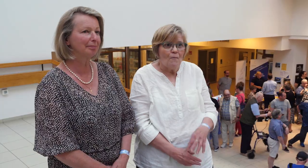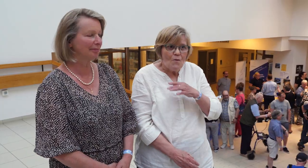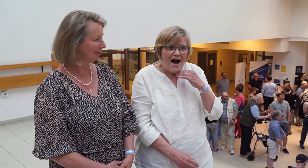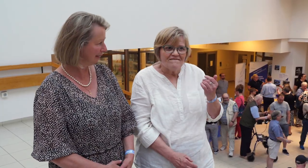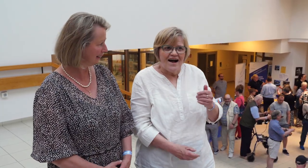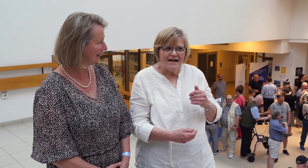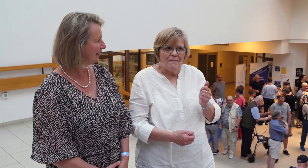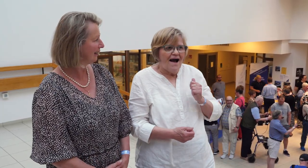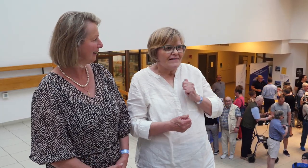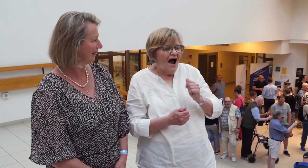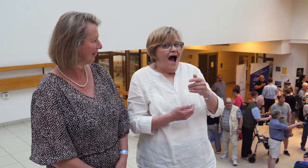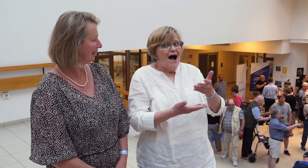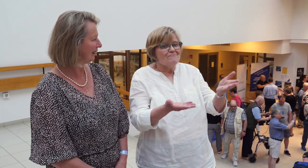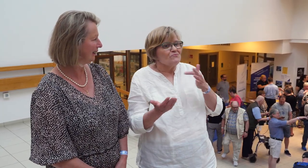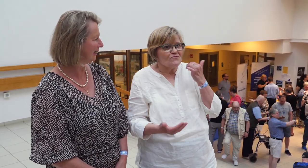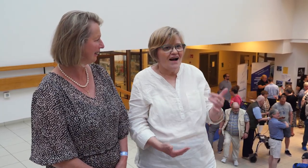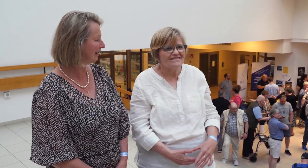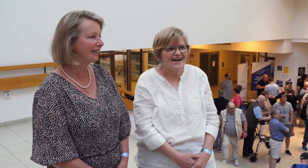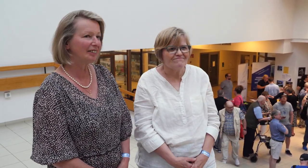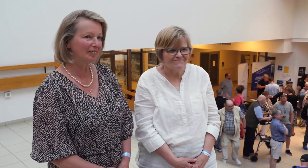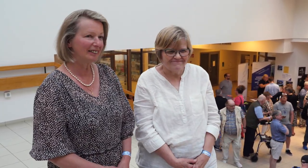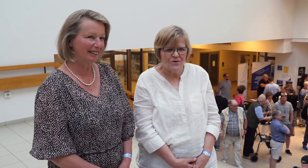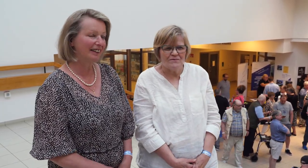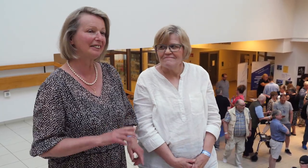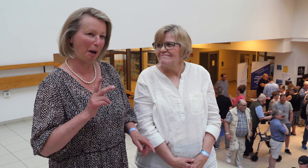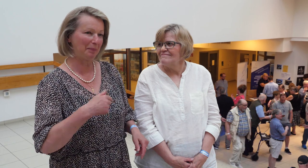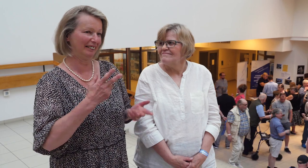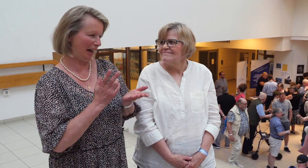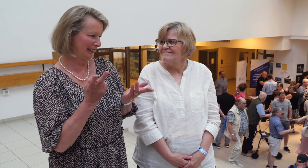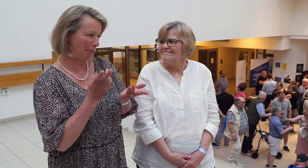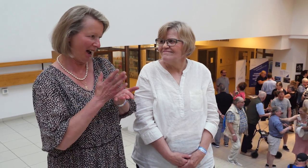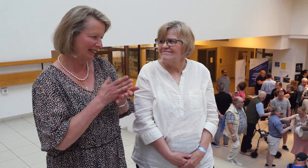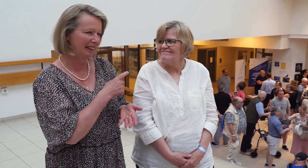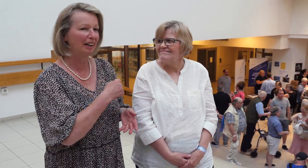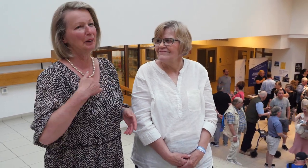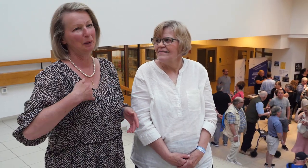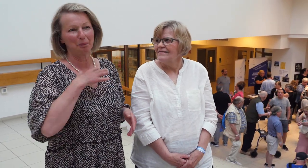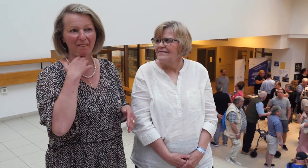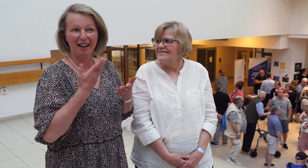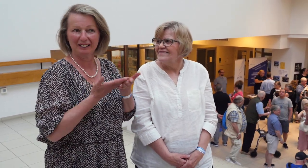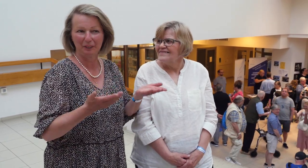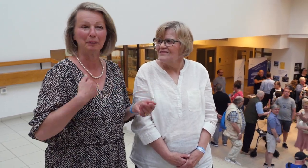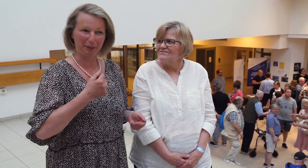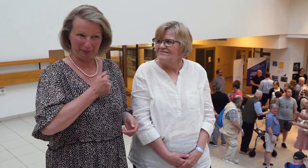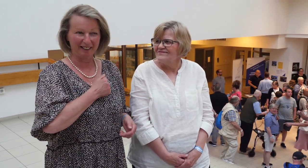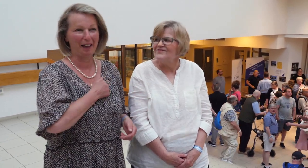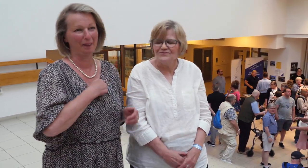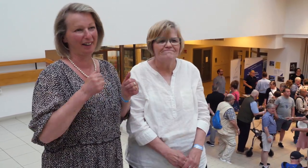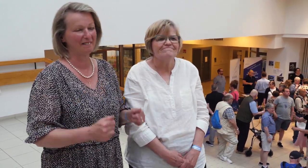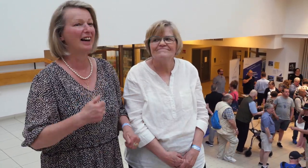Todella mukavaa on ollut ja oli mahtavaa esiintyä! Joo, esiintyminen oli todella kivaa ja tykkäsin siitä kovasti.